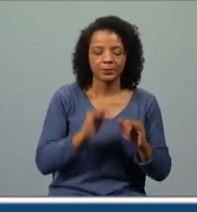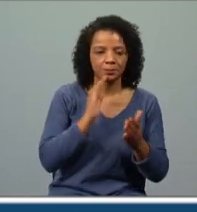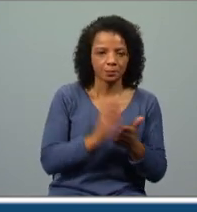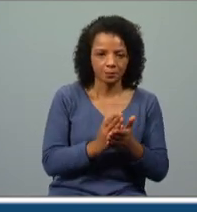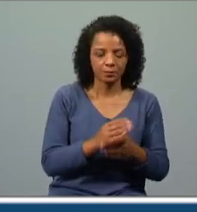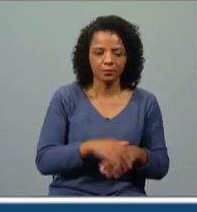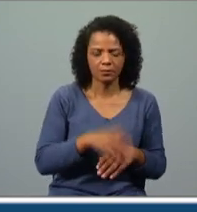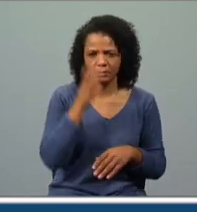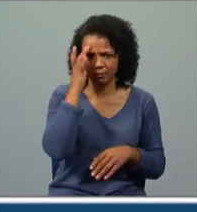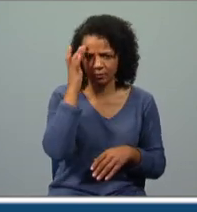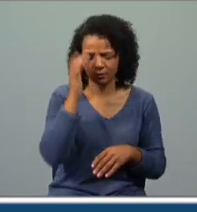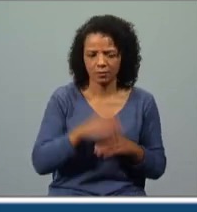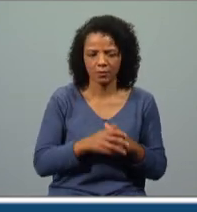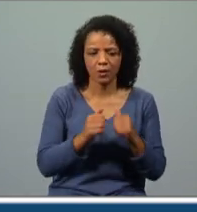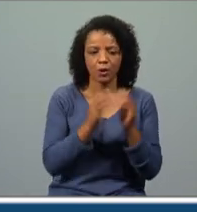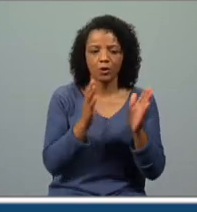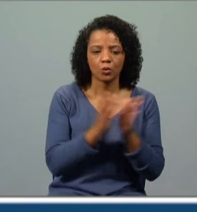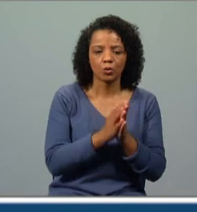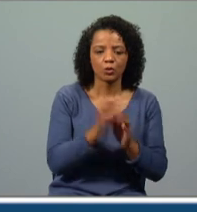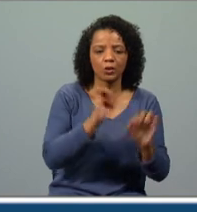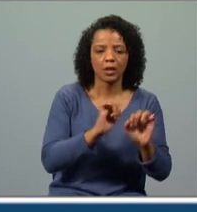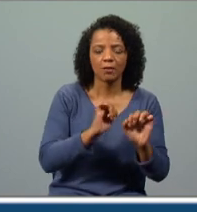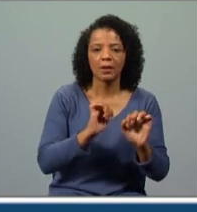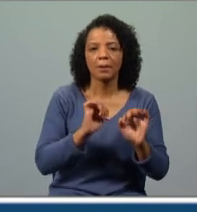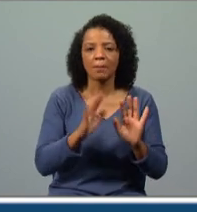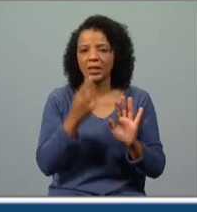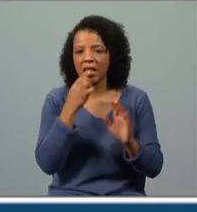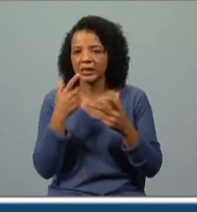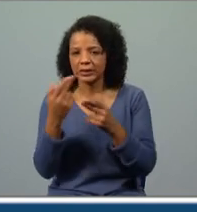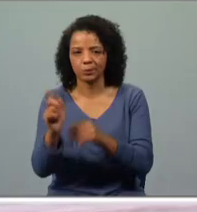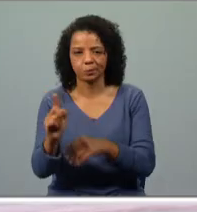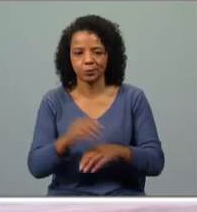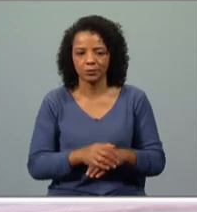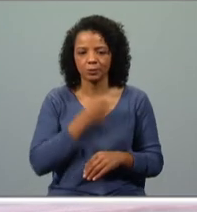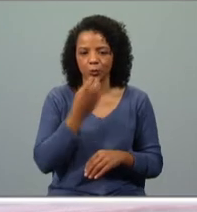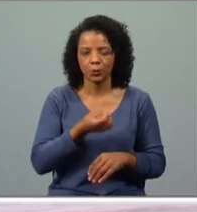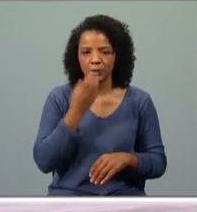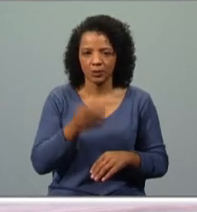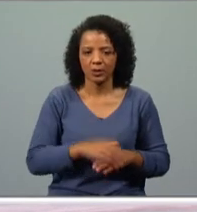último fácil todos lava menos a má-língua muito bem estiveste muito 最後簡單的所有洗滌，但語言不好，你很好